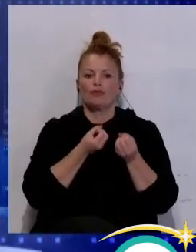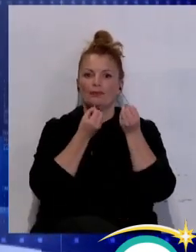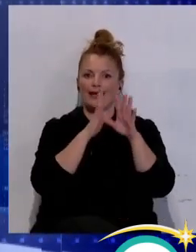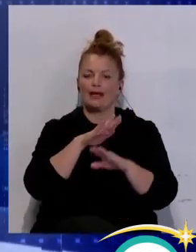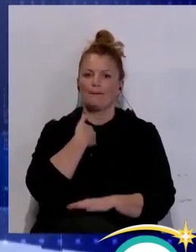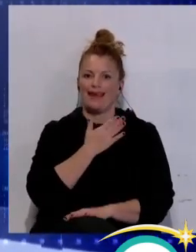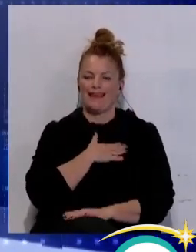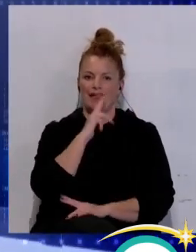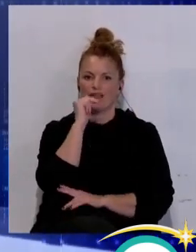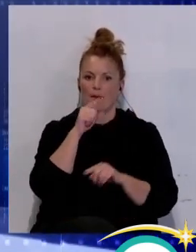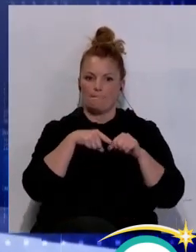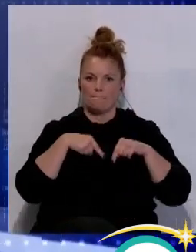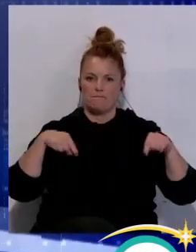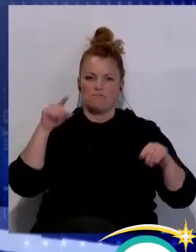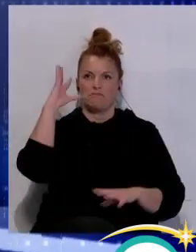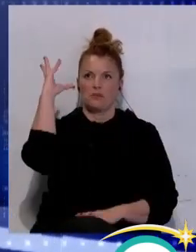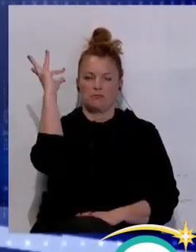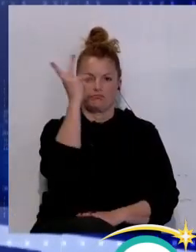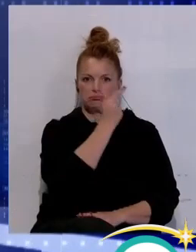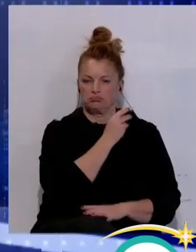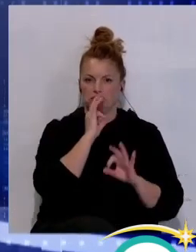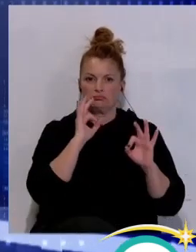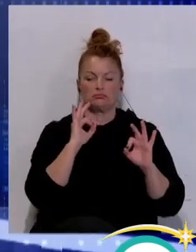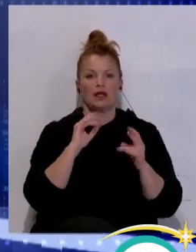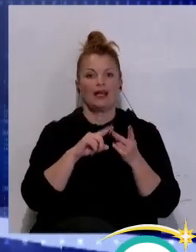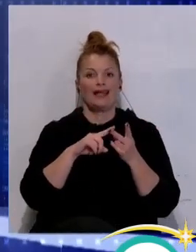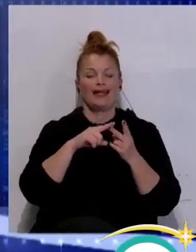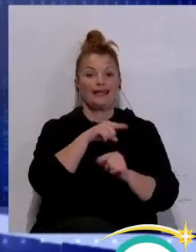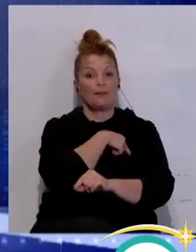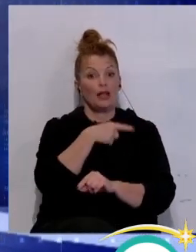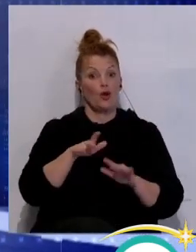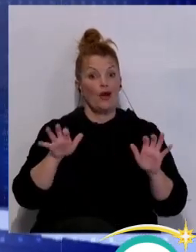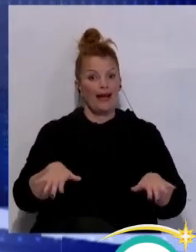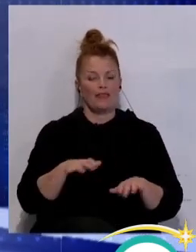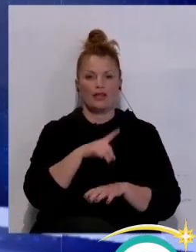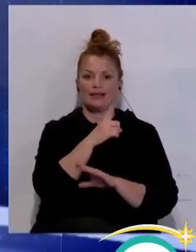la Bahía con cielos parcialmente cubiertos las temperaturas en Cádiz oscilarán entre los 16 gr